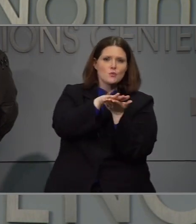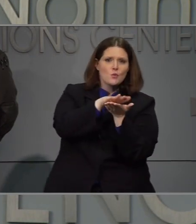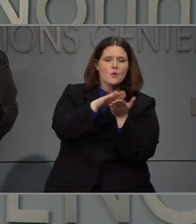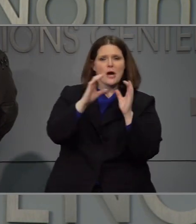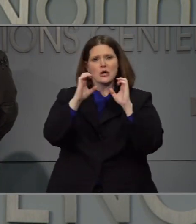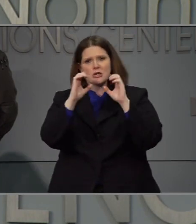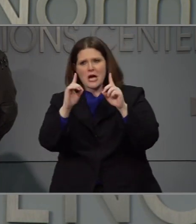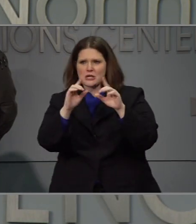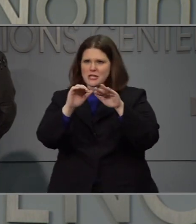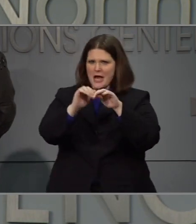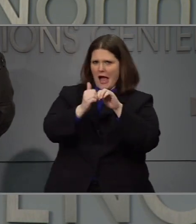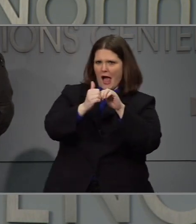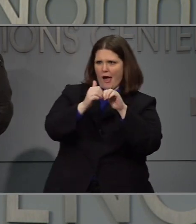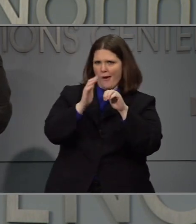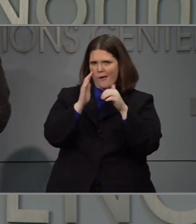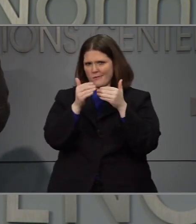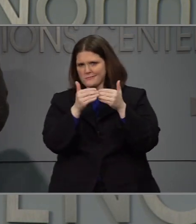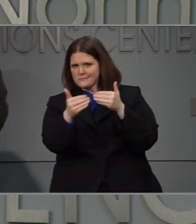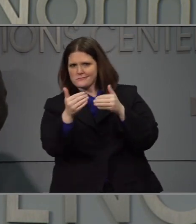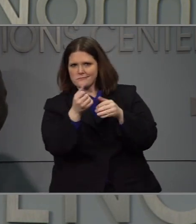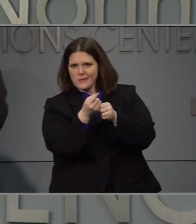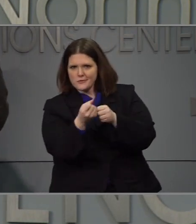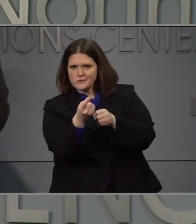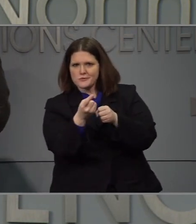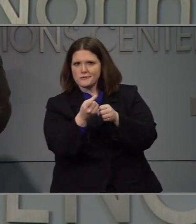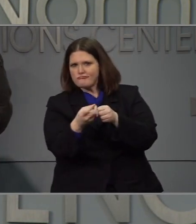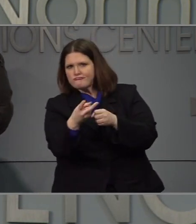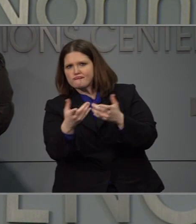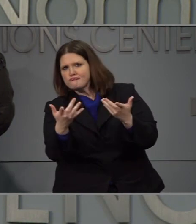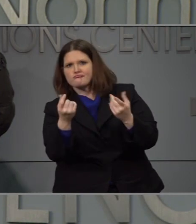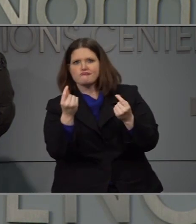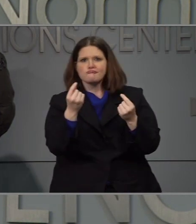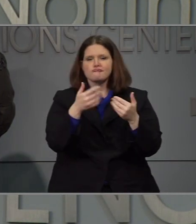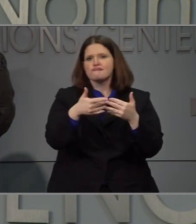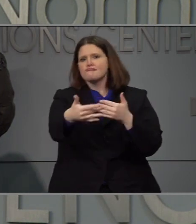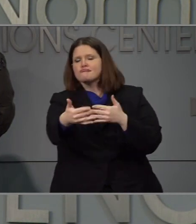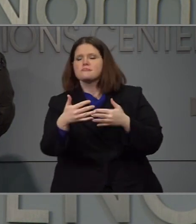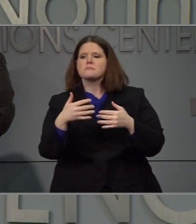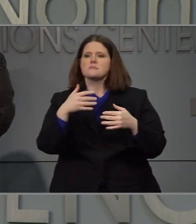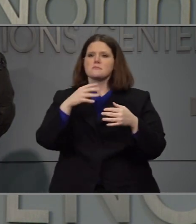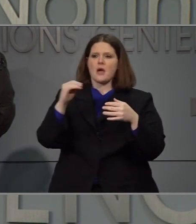hablar más sobre las escuelas, y cómo pensamos y continúa con